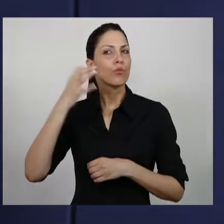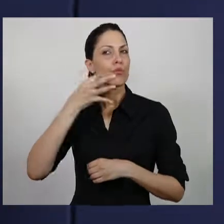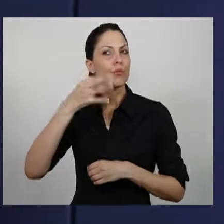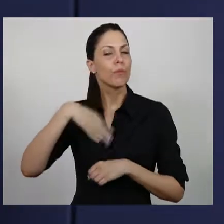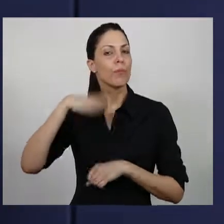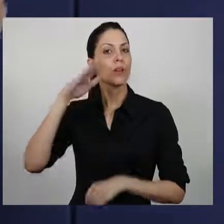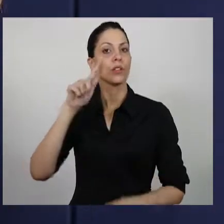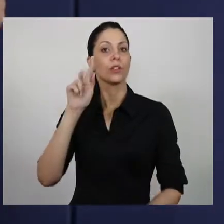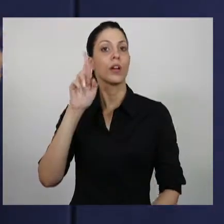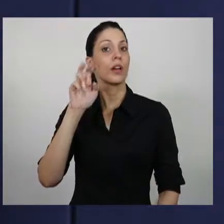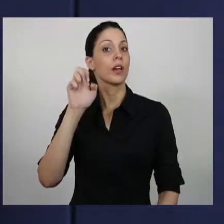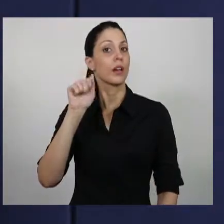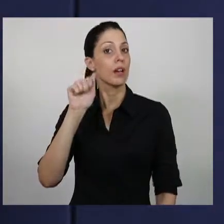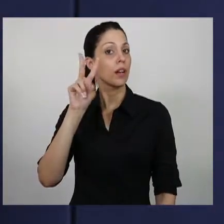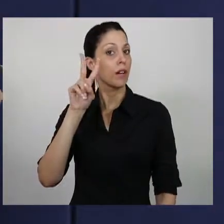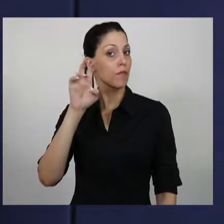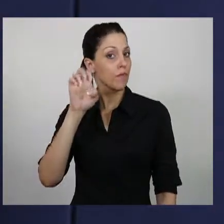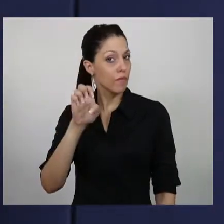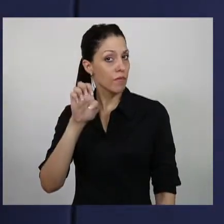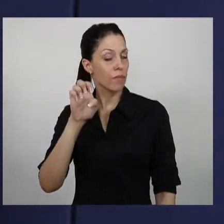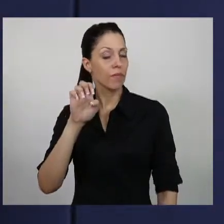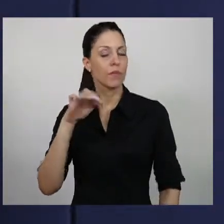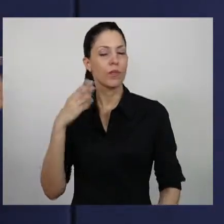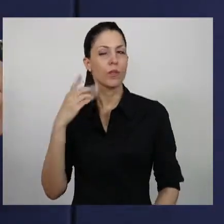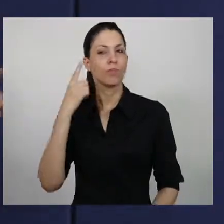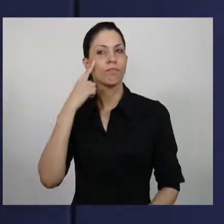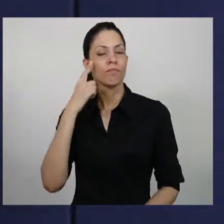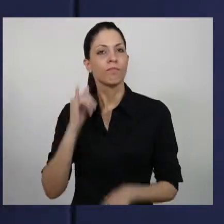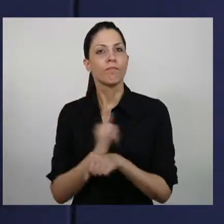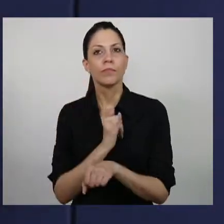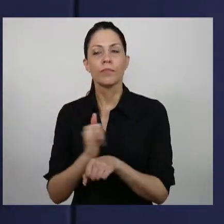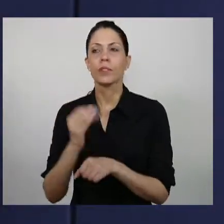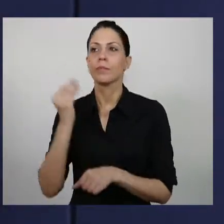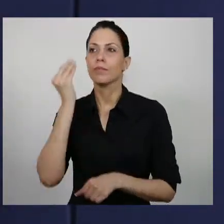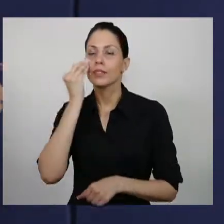Então eles começaram a desenvolver uma forma de aumentar o tubo.